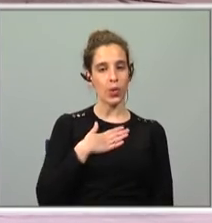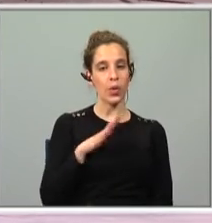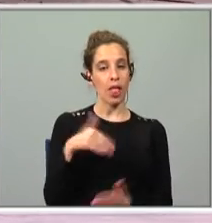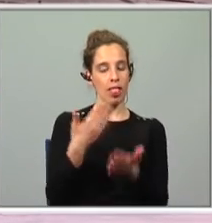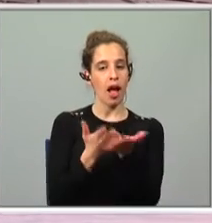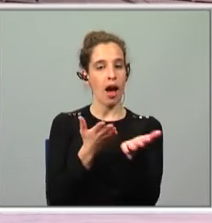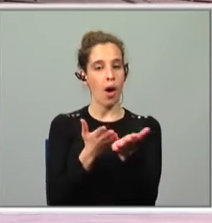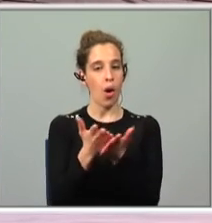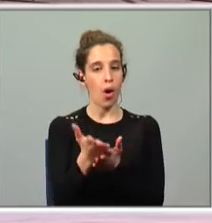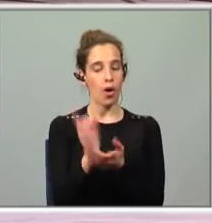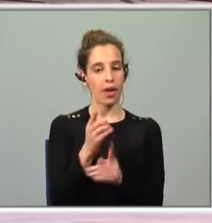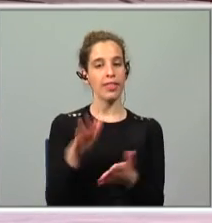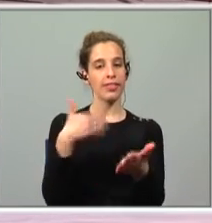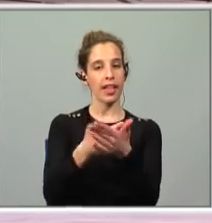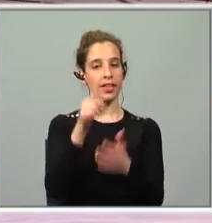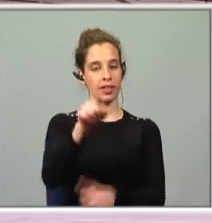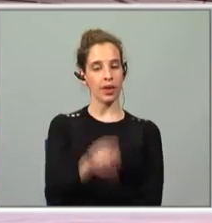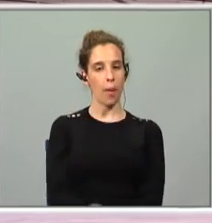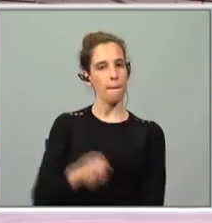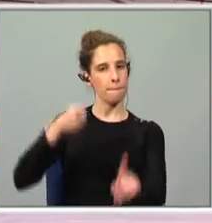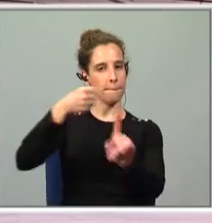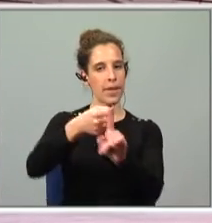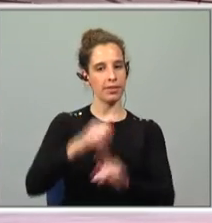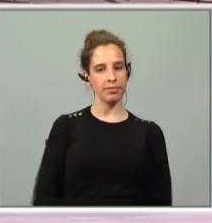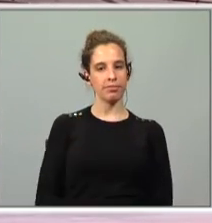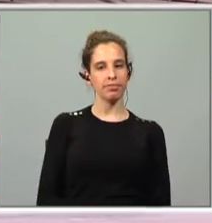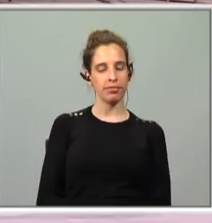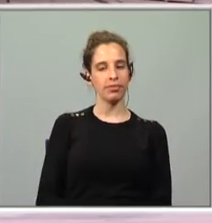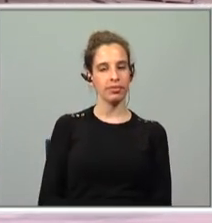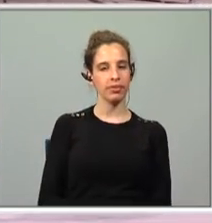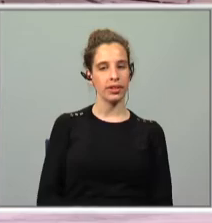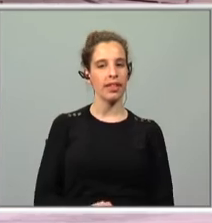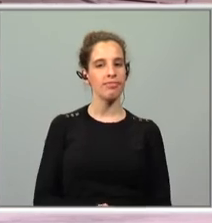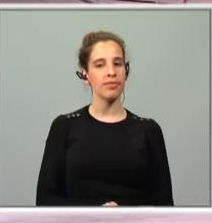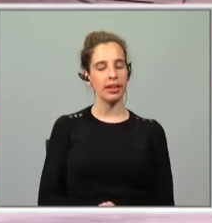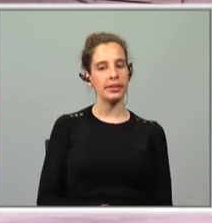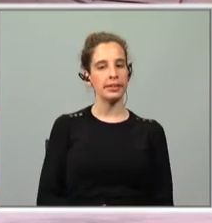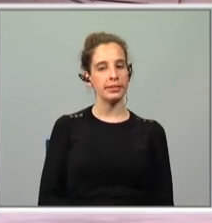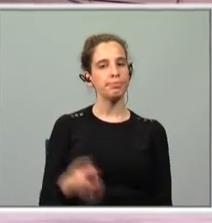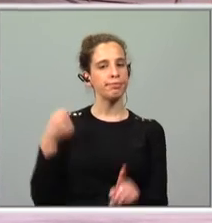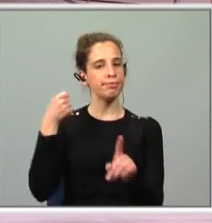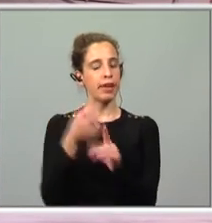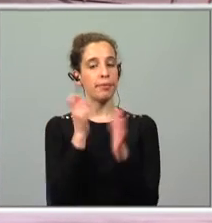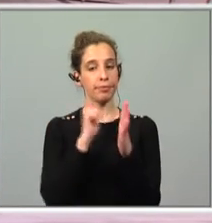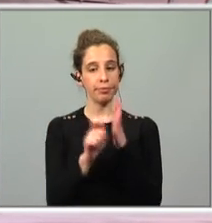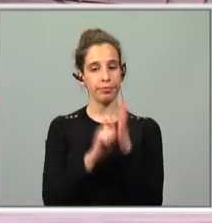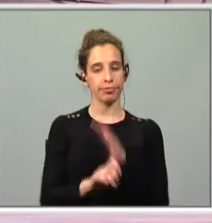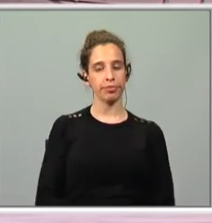continuidade que dando de ti uma missão em forma de desafio de escrita agora o 連續性，給你一個使命現在以寫作挑戰的形式